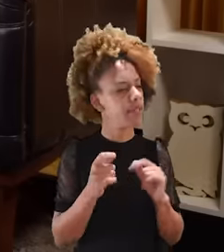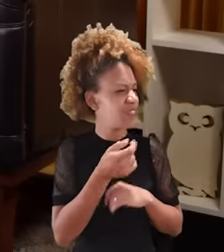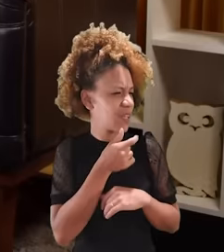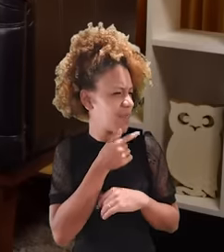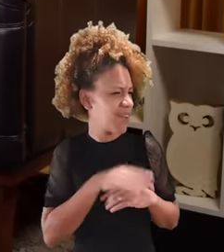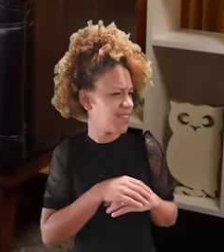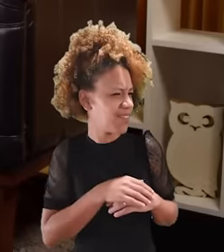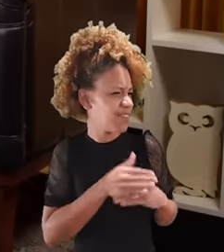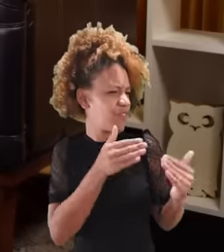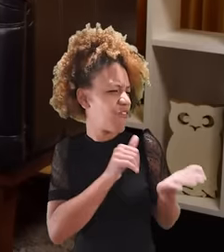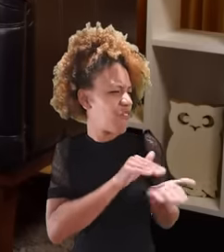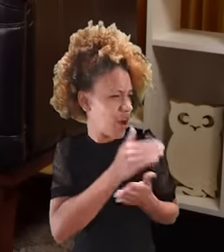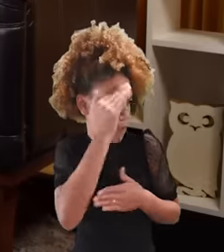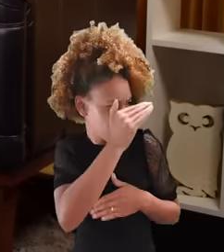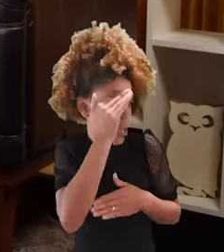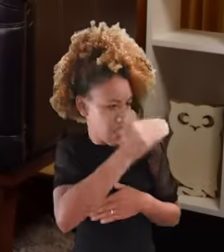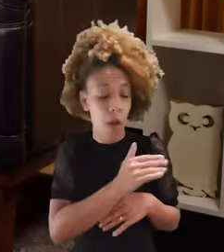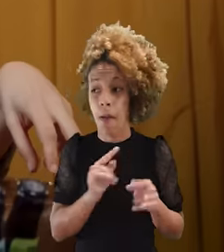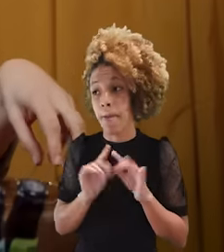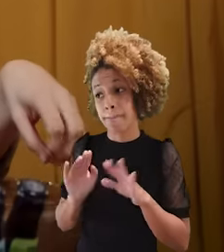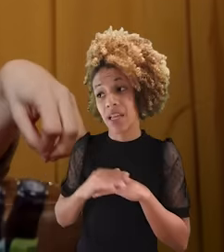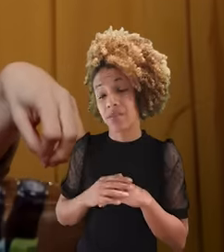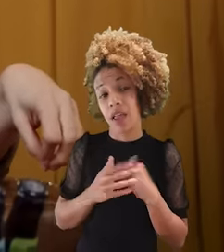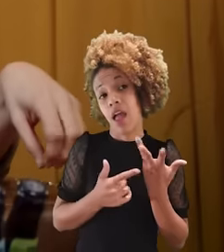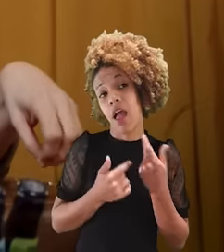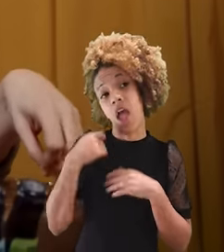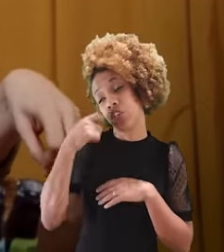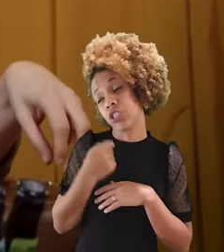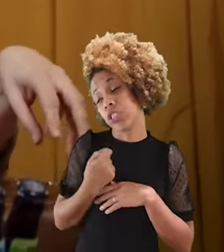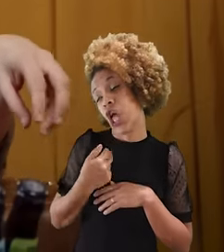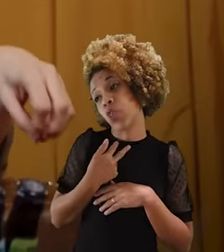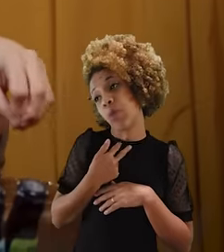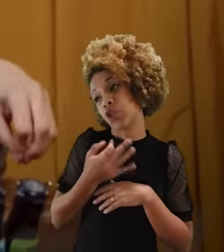você tá falando do bolsonaro as pessoas falam assim artista não tem que ter opinião e eu digo